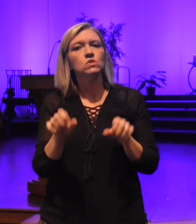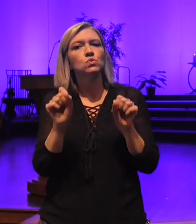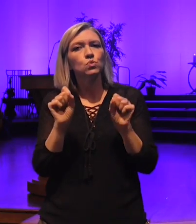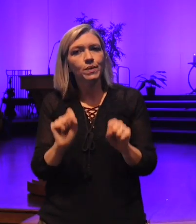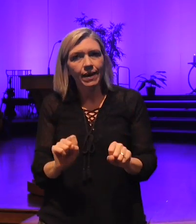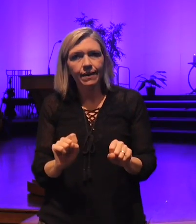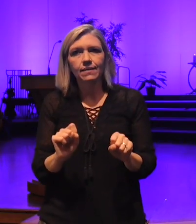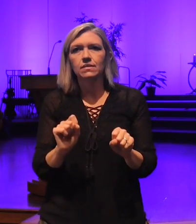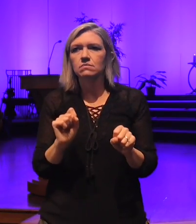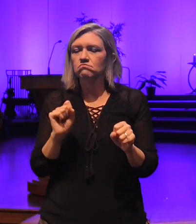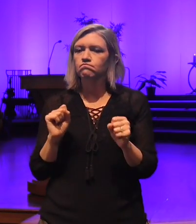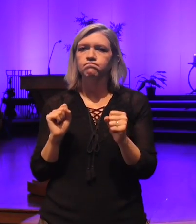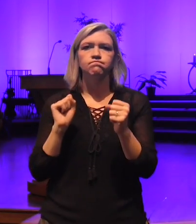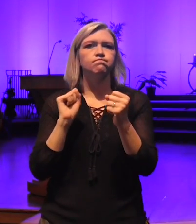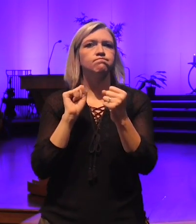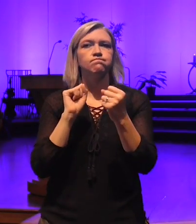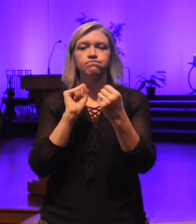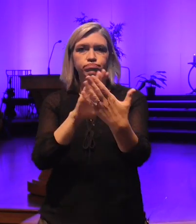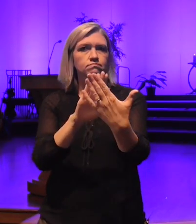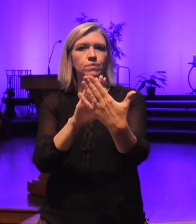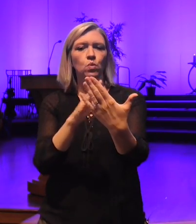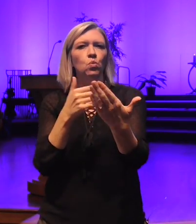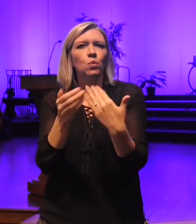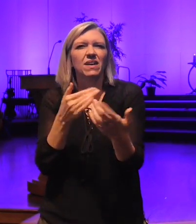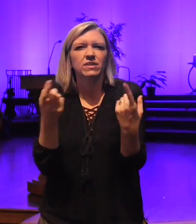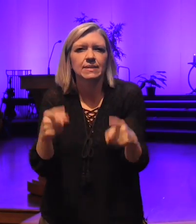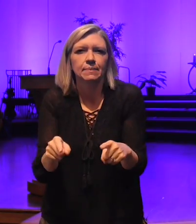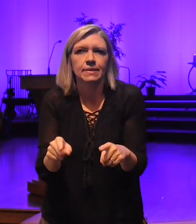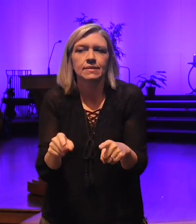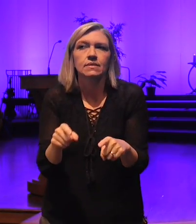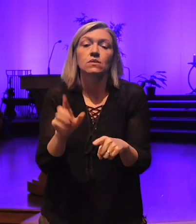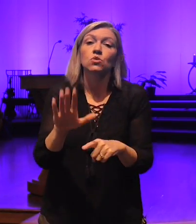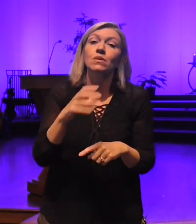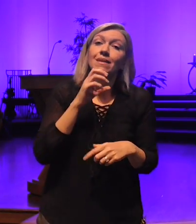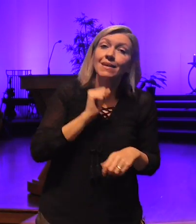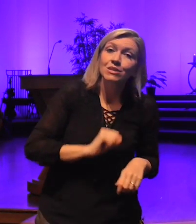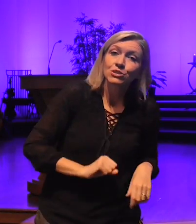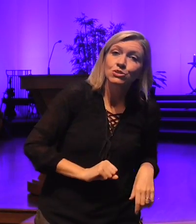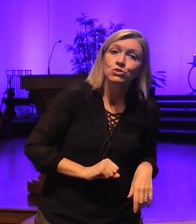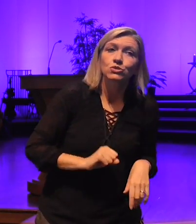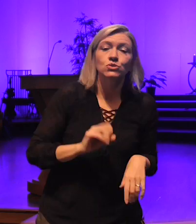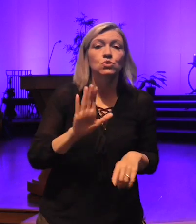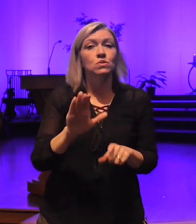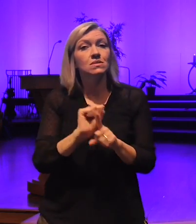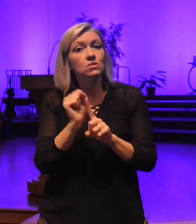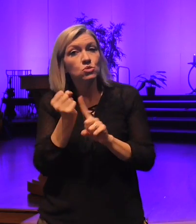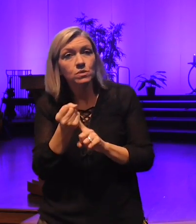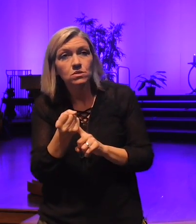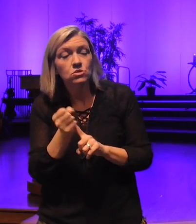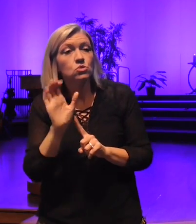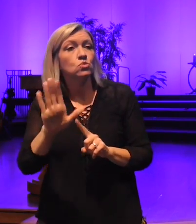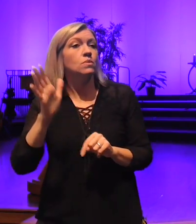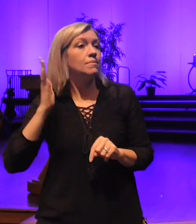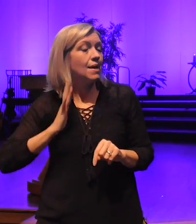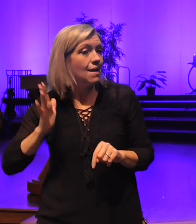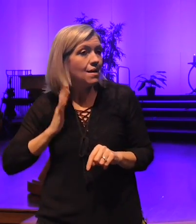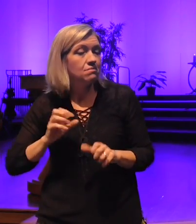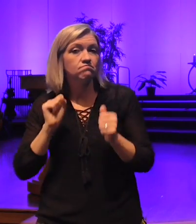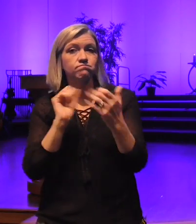en el cielo. frente a lo que sea que esté pasando volando frente a tu edad las situaciones tu pasado